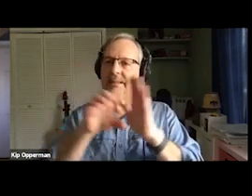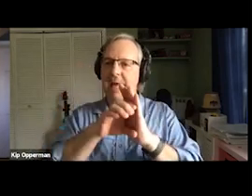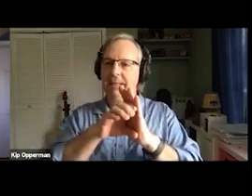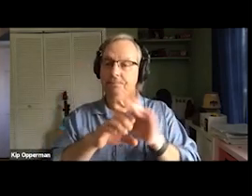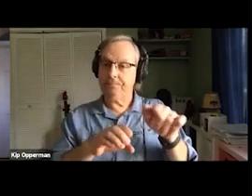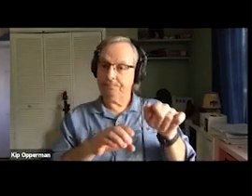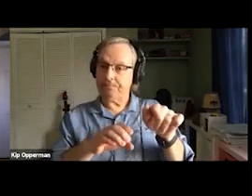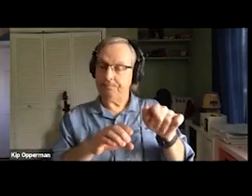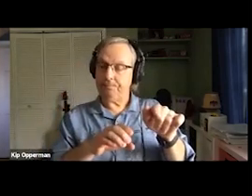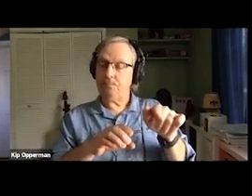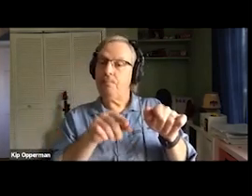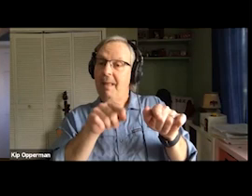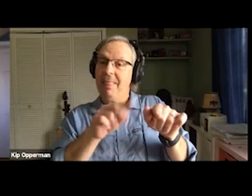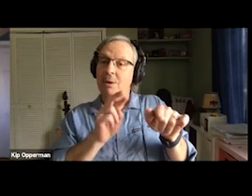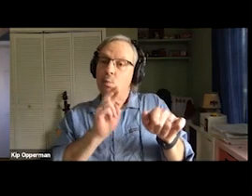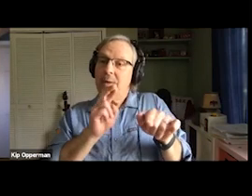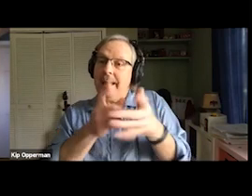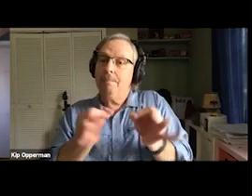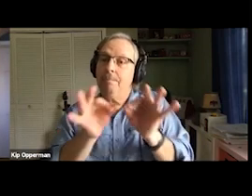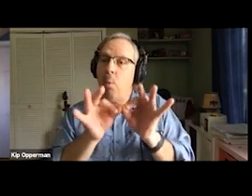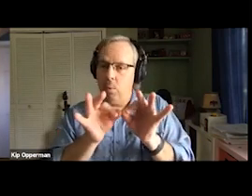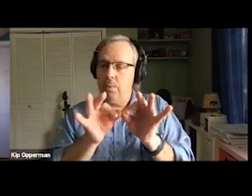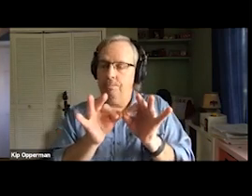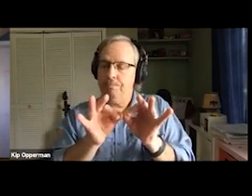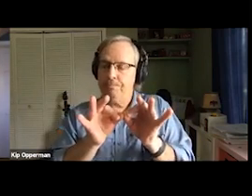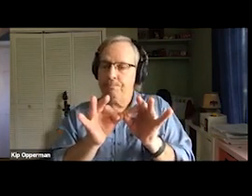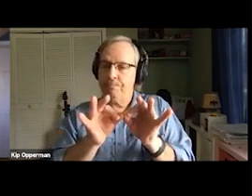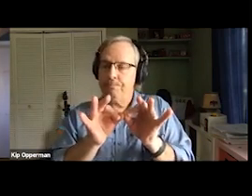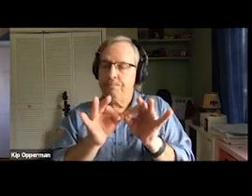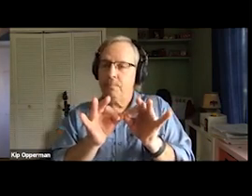Creo que es realmente importante hablar sobre estos componentes